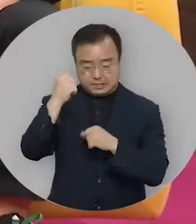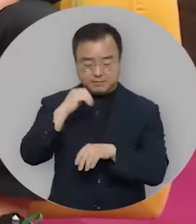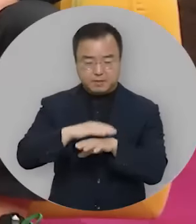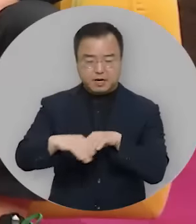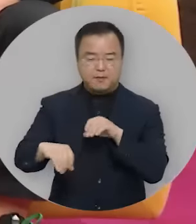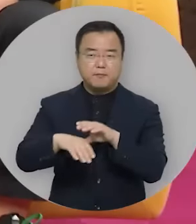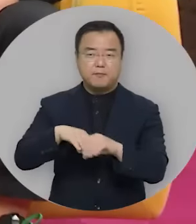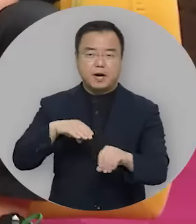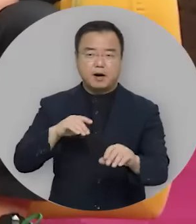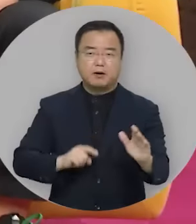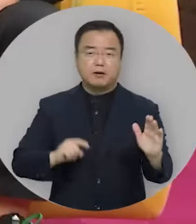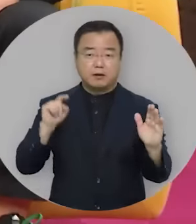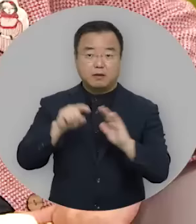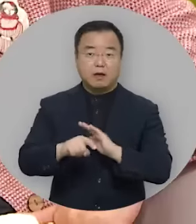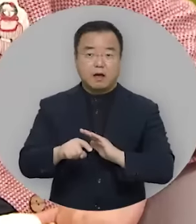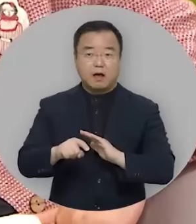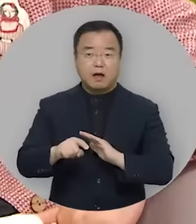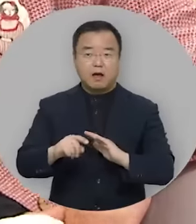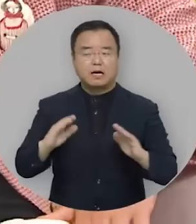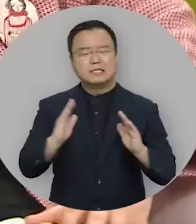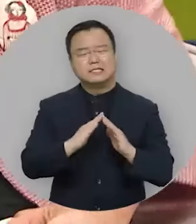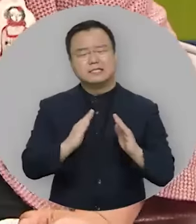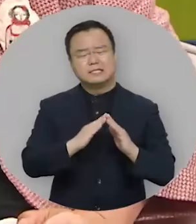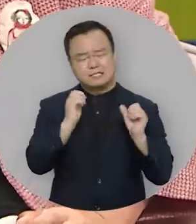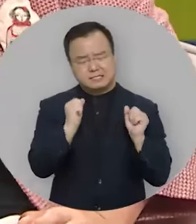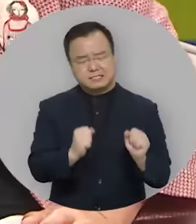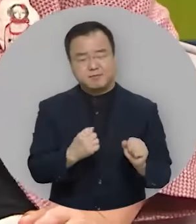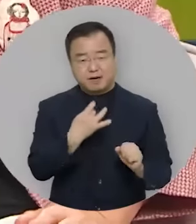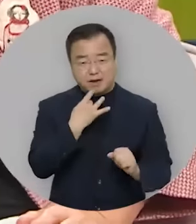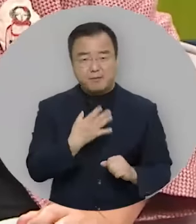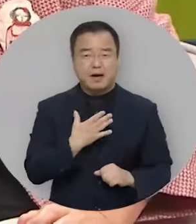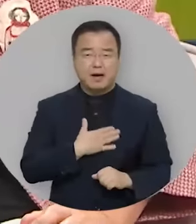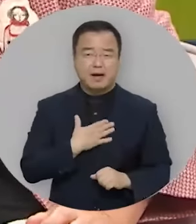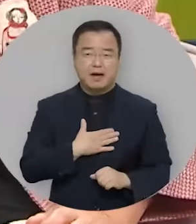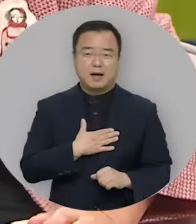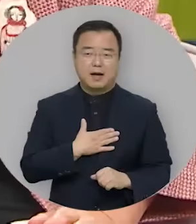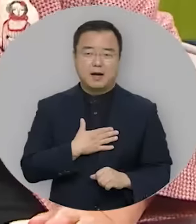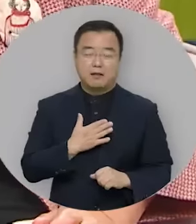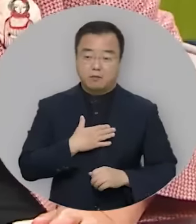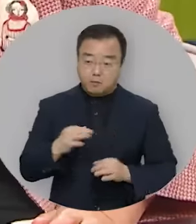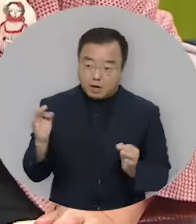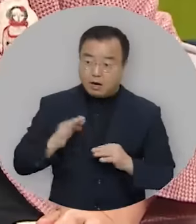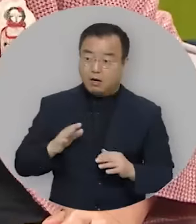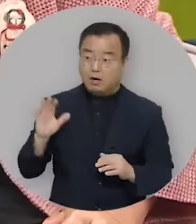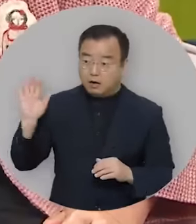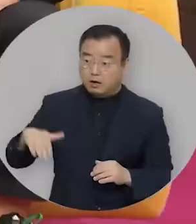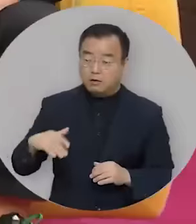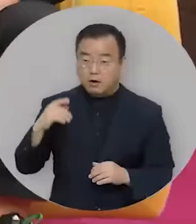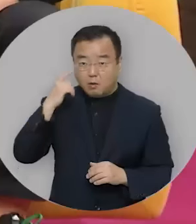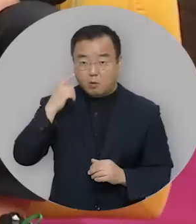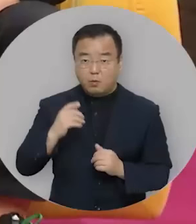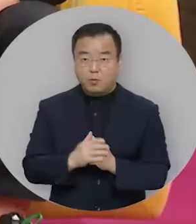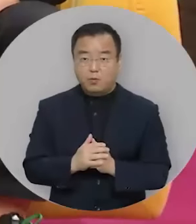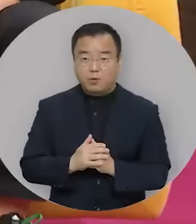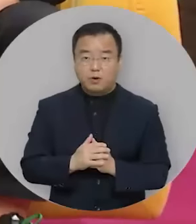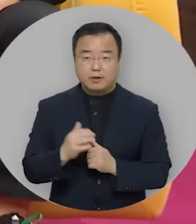집처럼, 집에서만 생활하다 보니까 그랬군요. 그래서 제가 너무 깜짝 놀랐어요. 옛날에 그런 노래 있었잖아요.